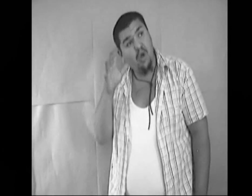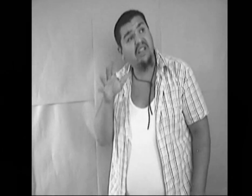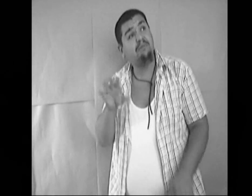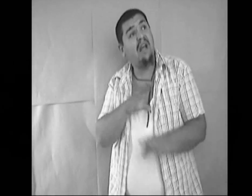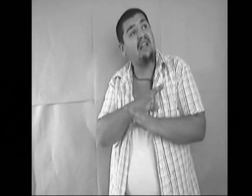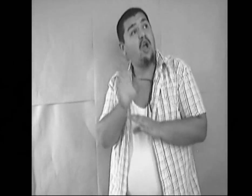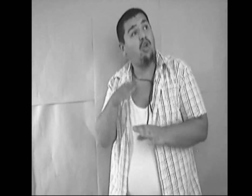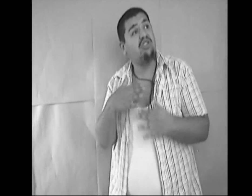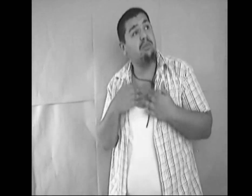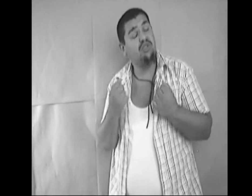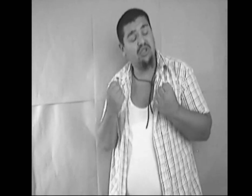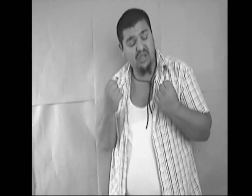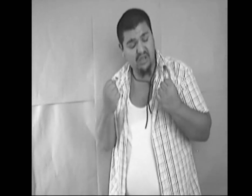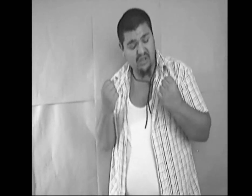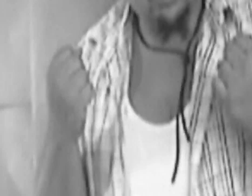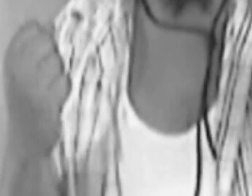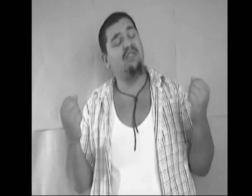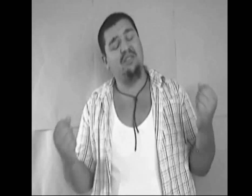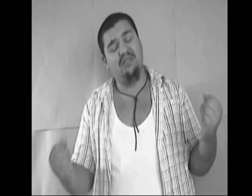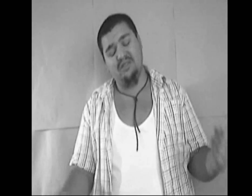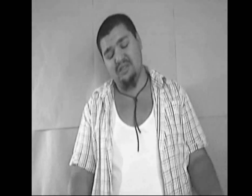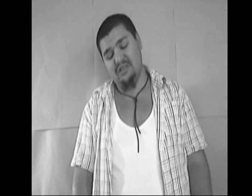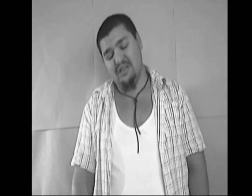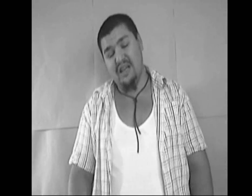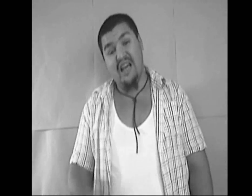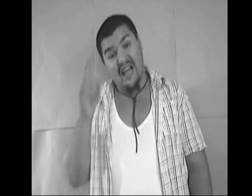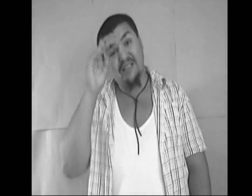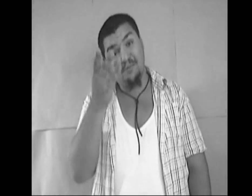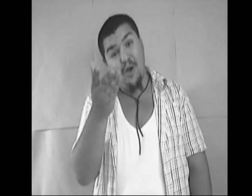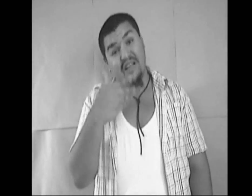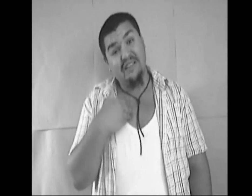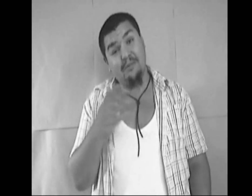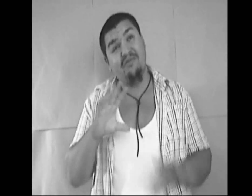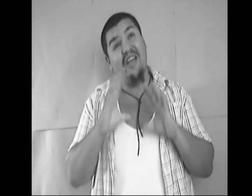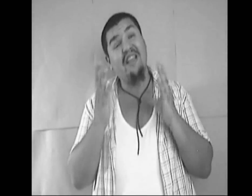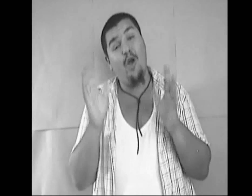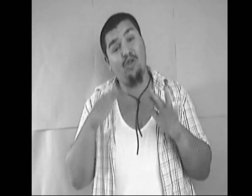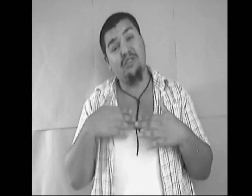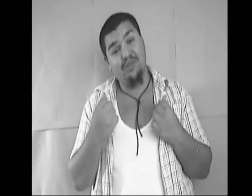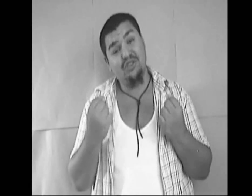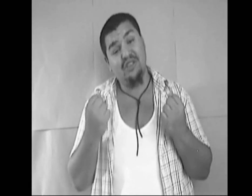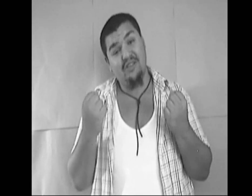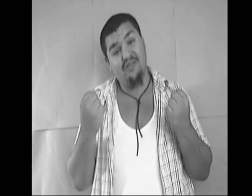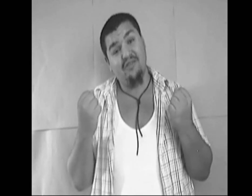според смърта съм още жив,според света съм още жив death as I am still alive, according to the world I'm still alive